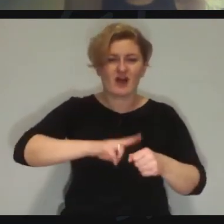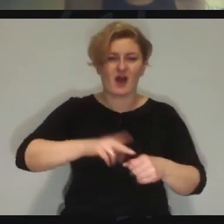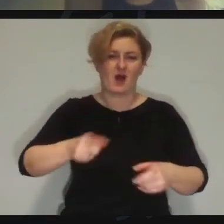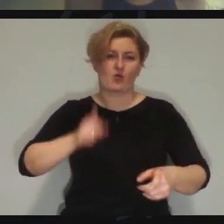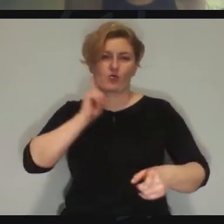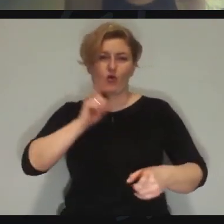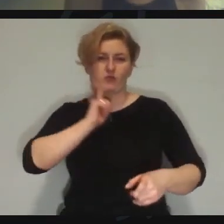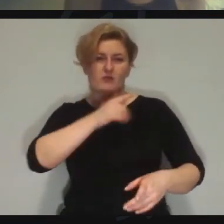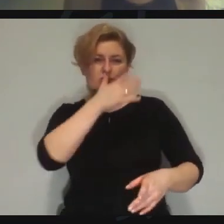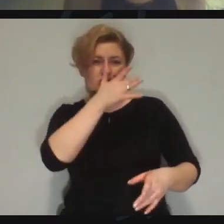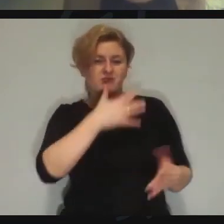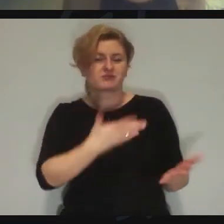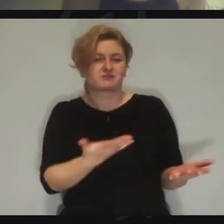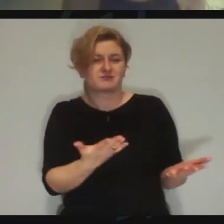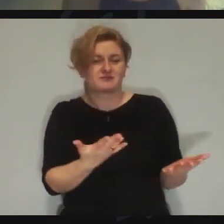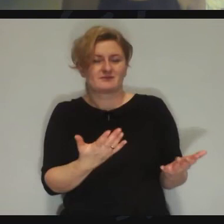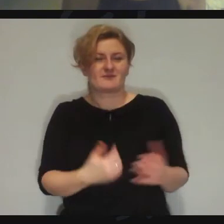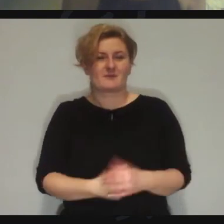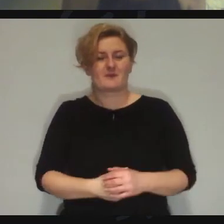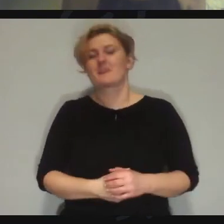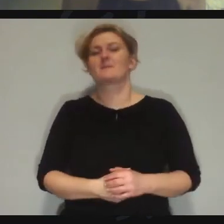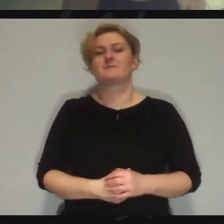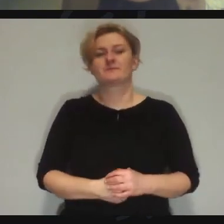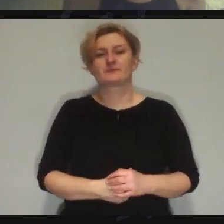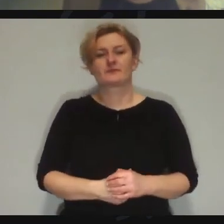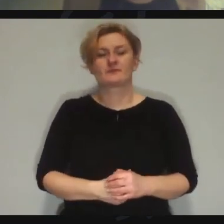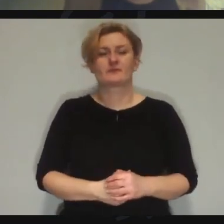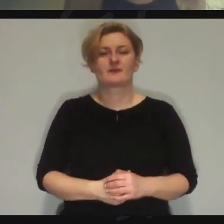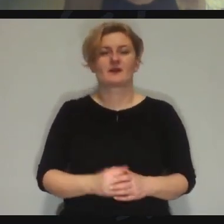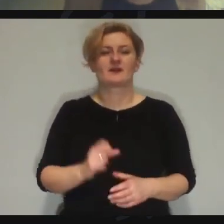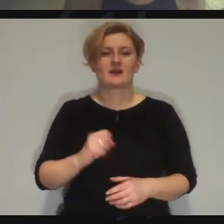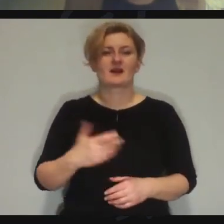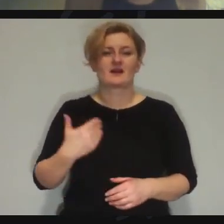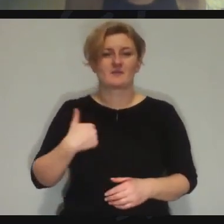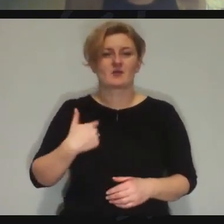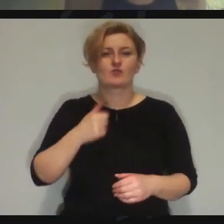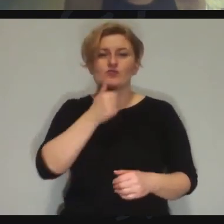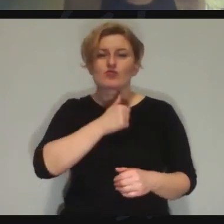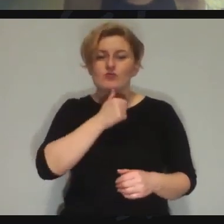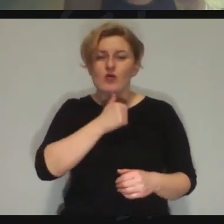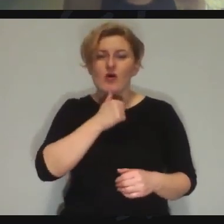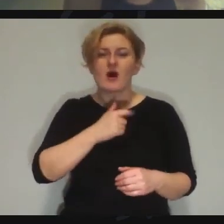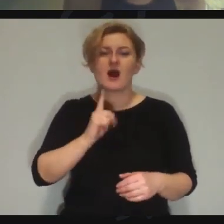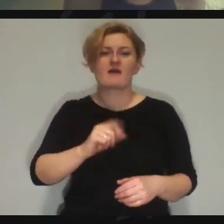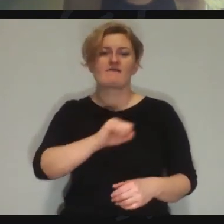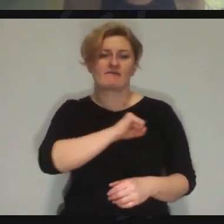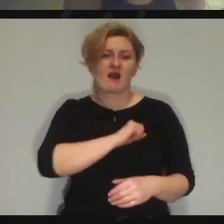Były takie podchody, ale bardzo fajnie to wyszło.